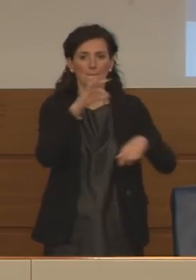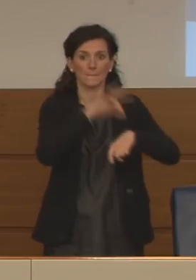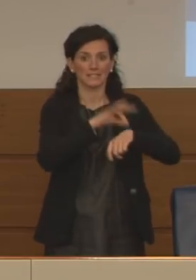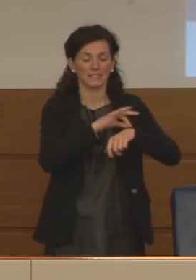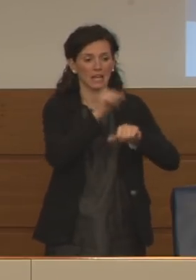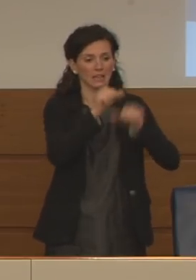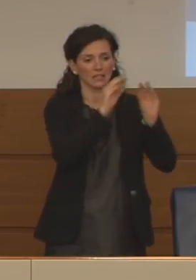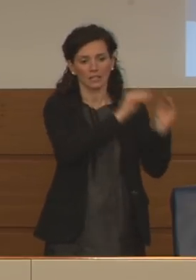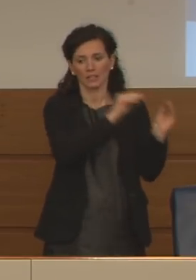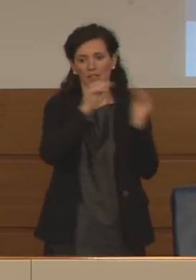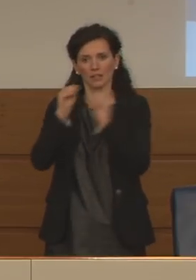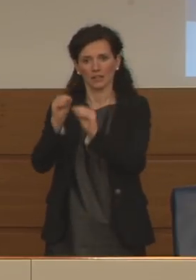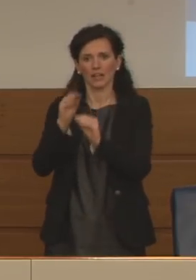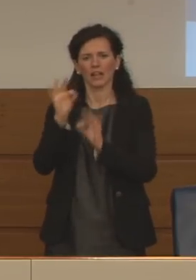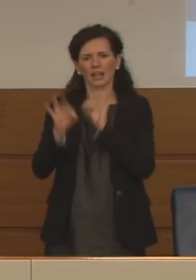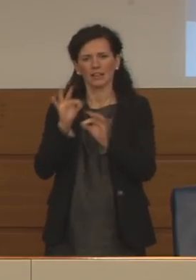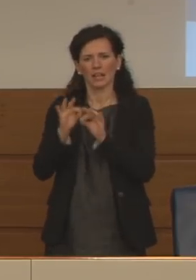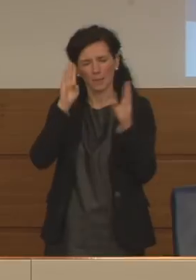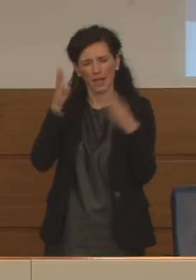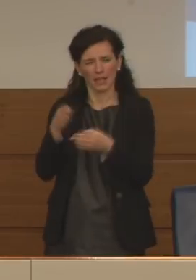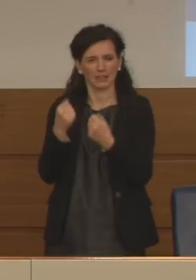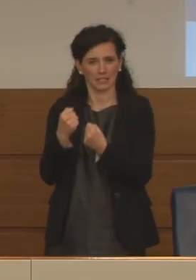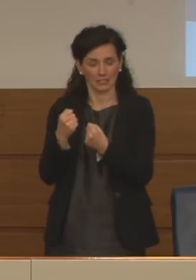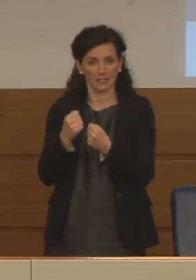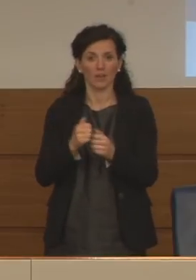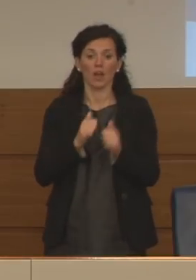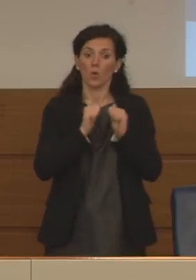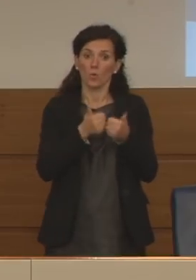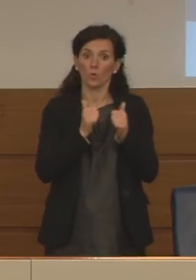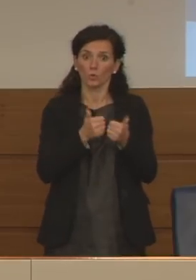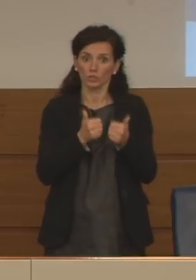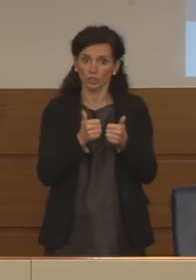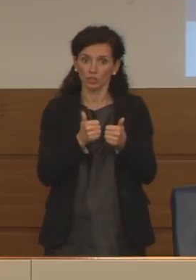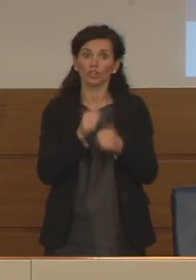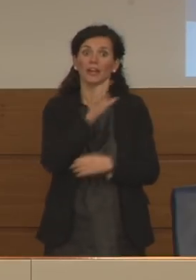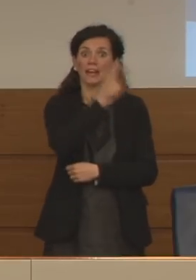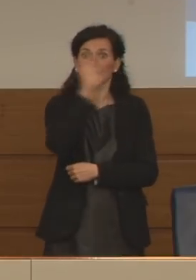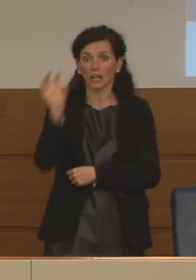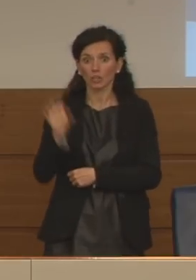intensiva di altre Regioni. E 11 sono le Regioni che hanno aderito a questa